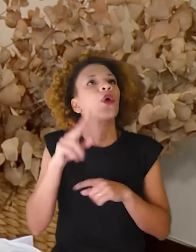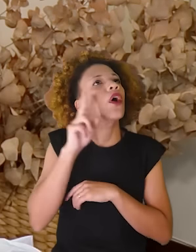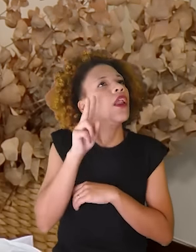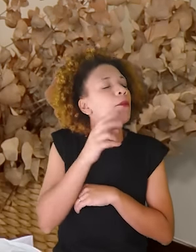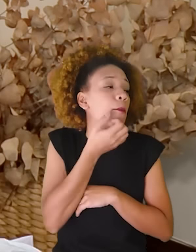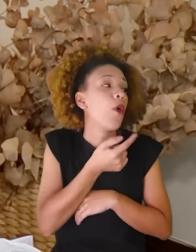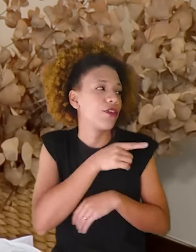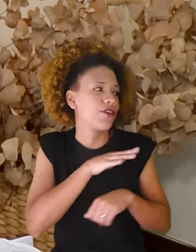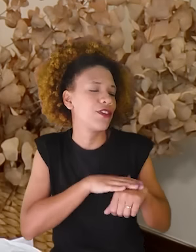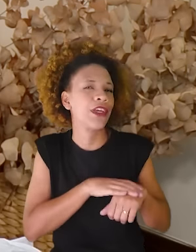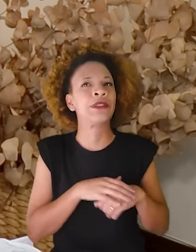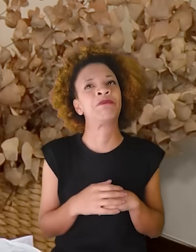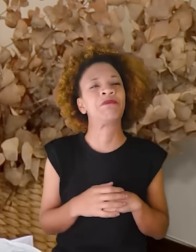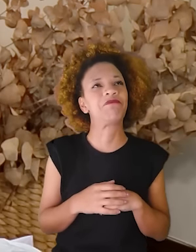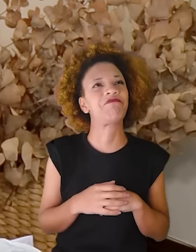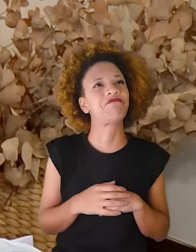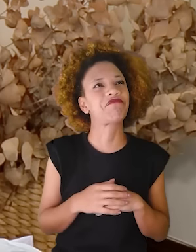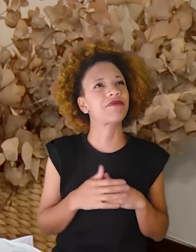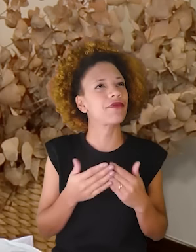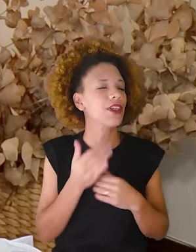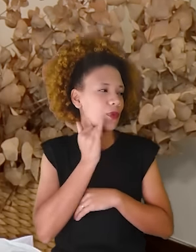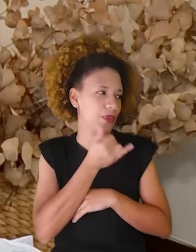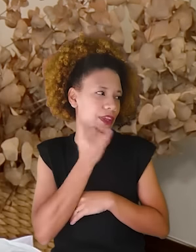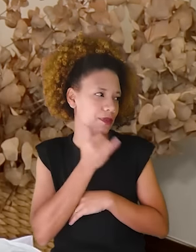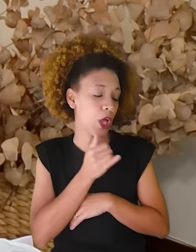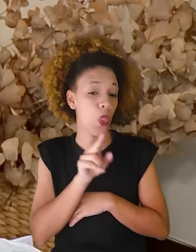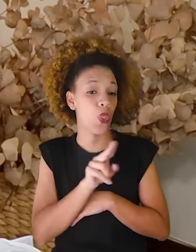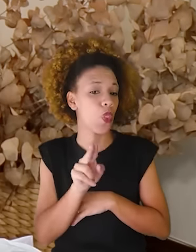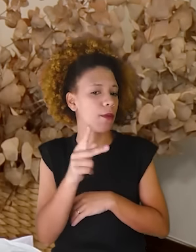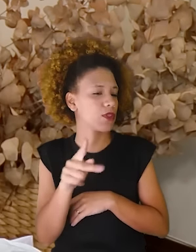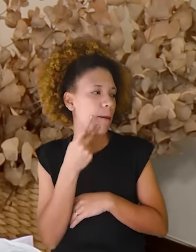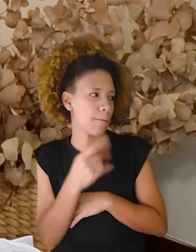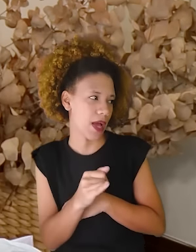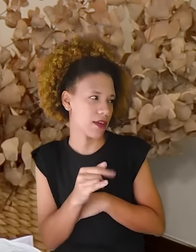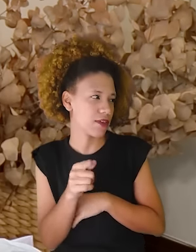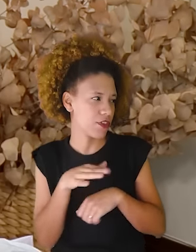de uma muito boa que você fez que foi o narrador falar o nome do seu pai teve algum coisa que você